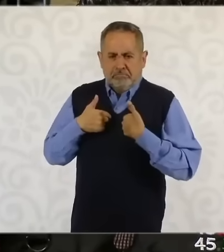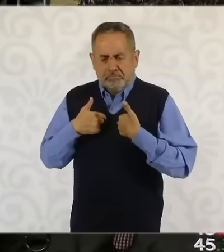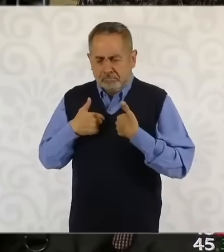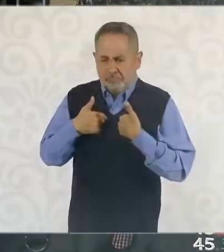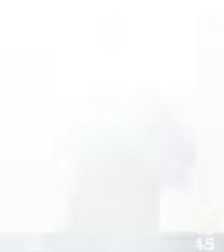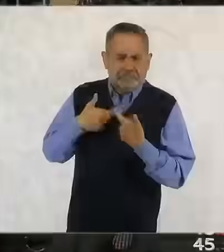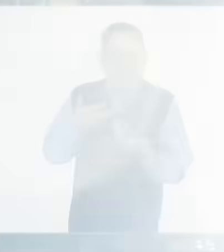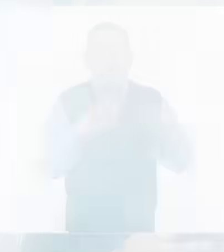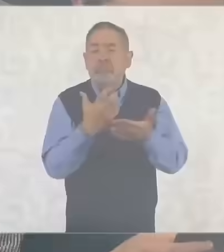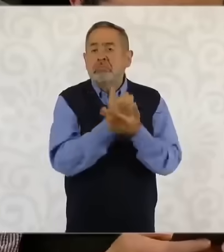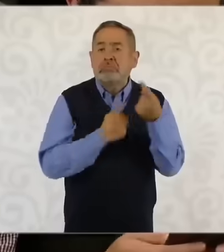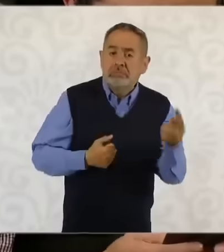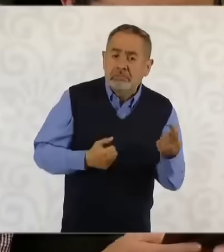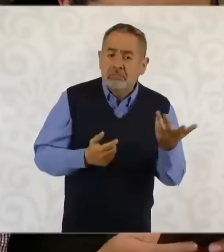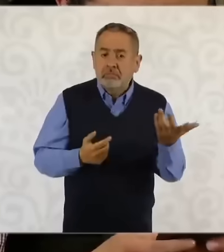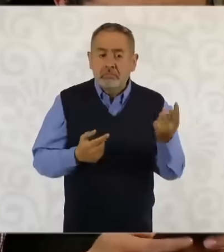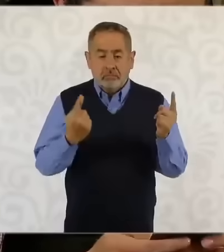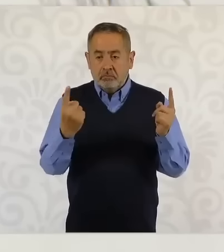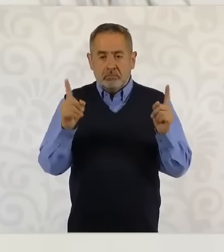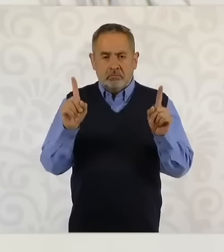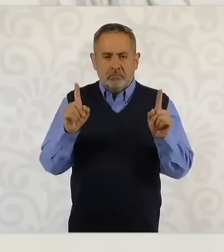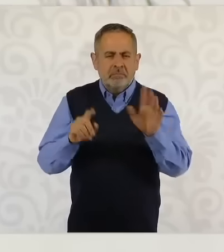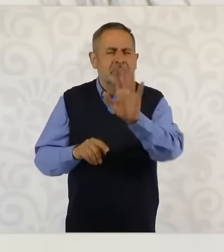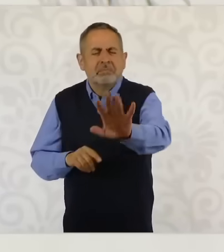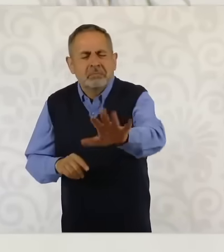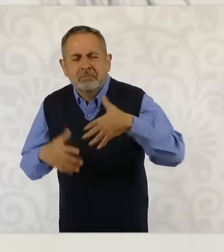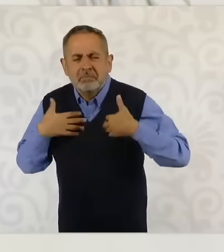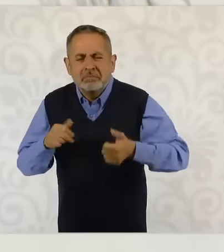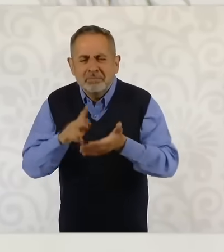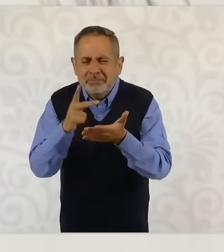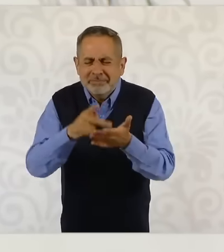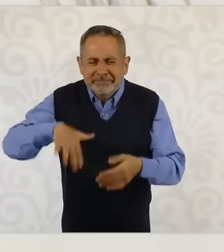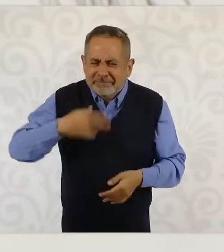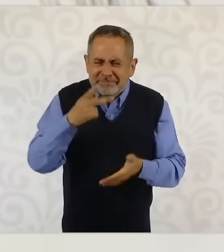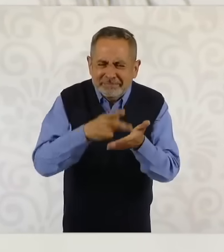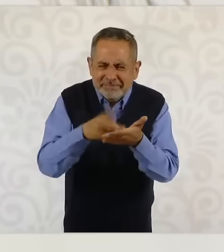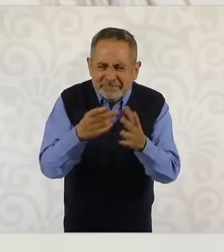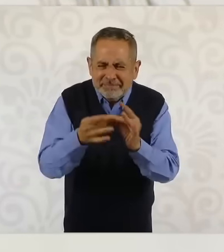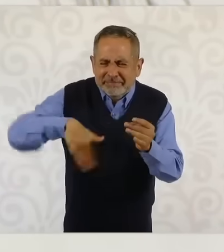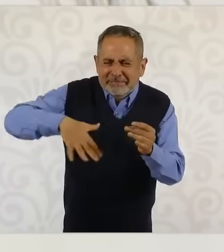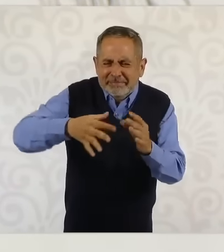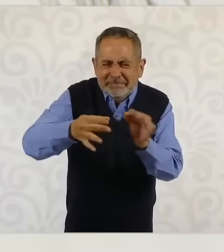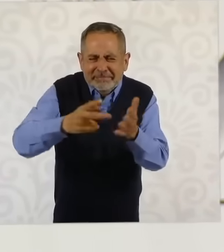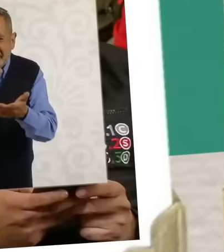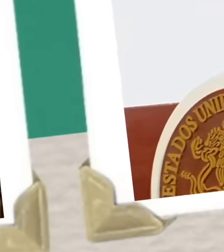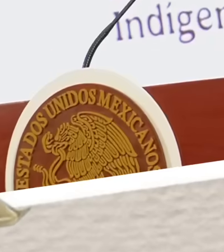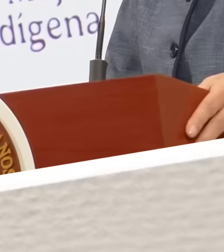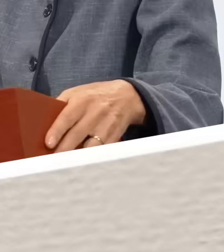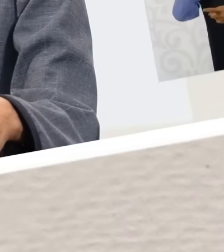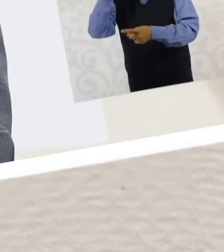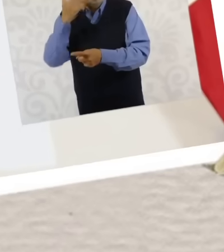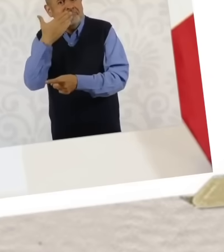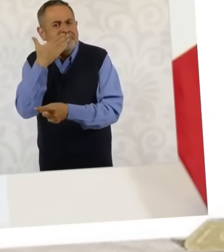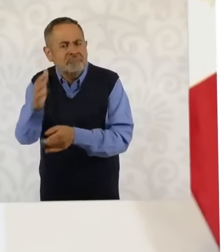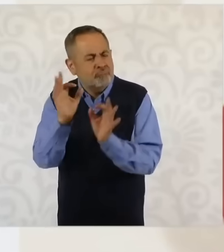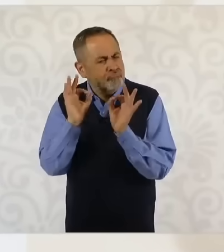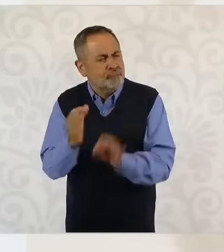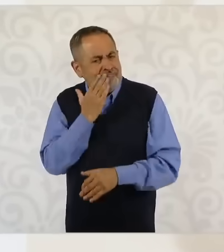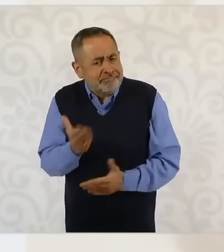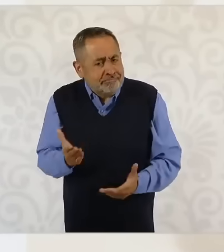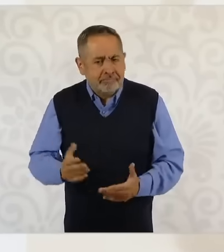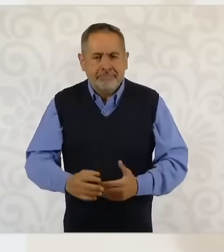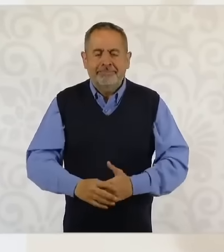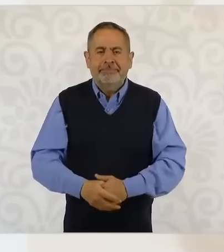a la presidenta de México pero ahora se voló la barda con esto que dijo [Música]